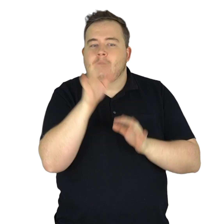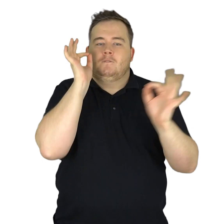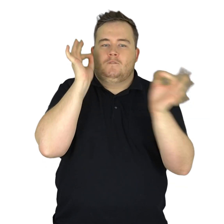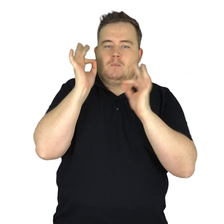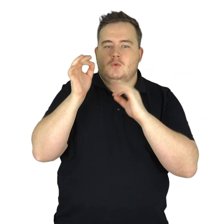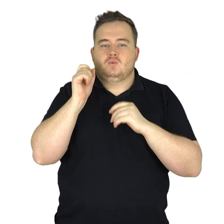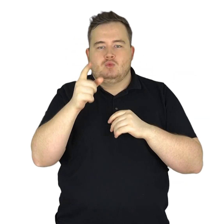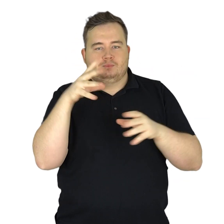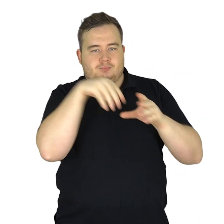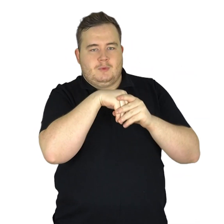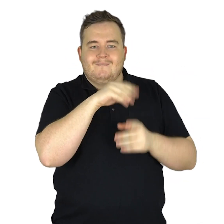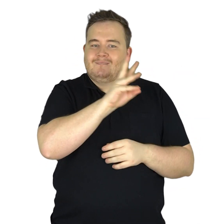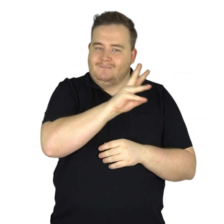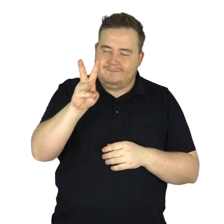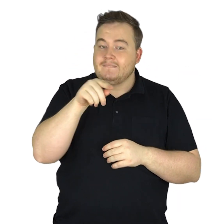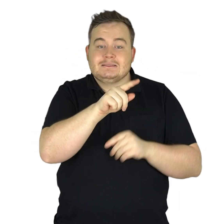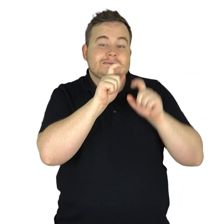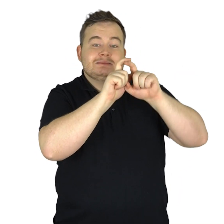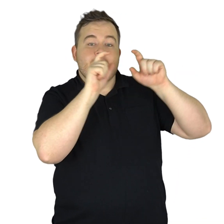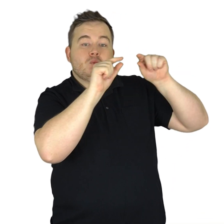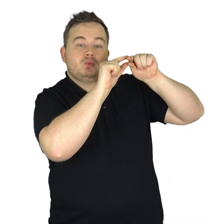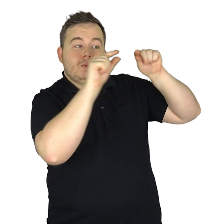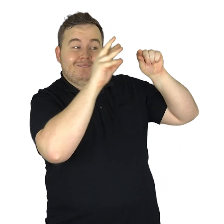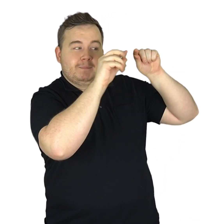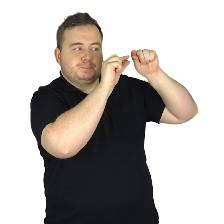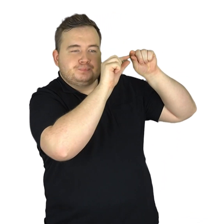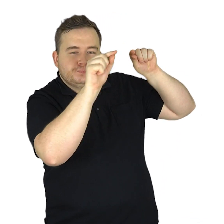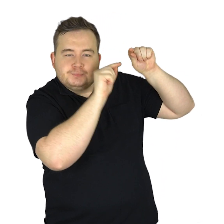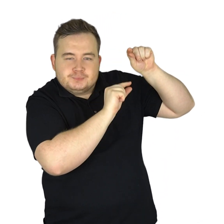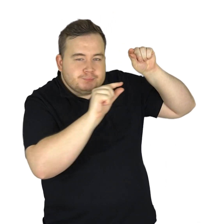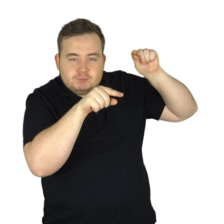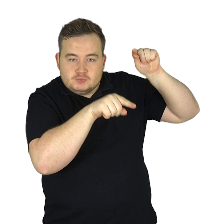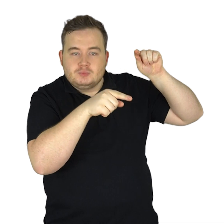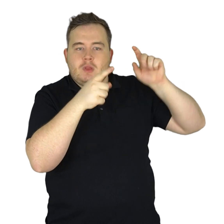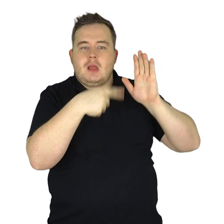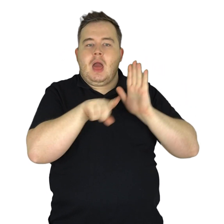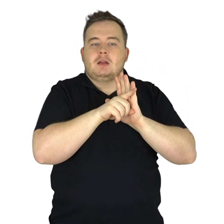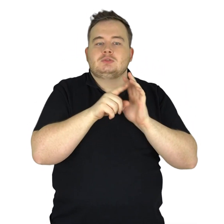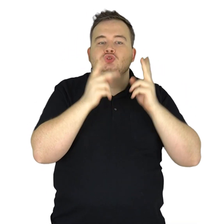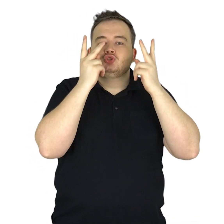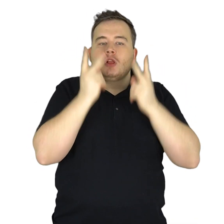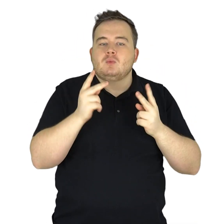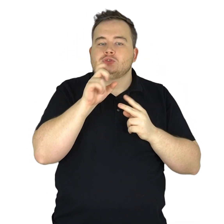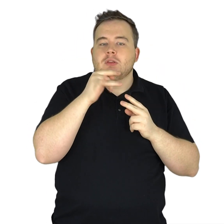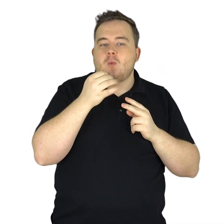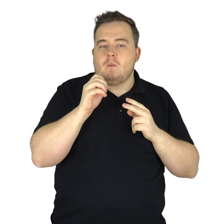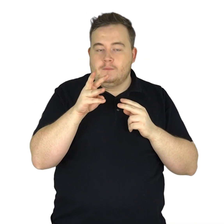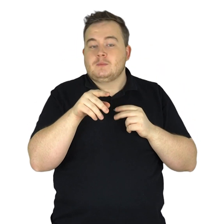informacje o zbiorach znajdziesz na stronie WWW w zakładce „dla czytelników”